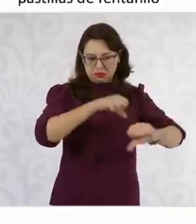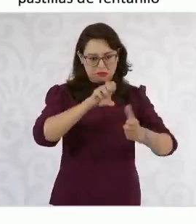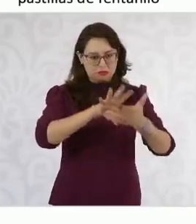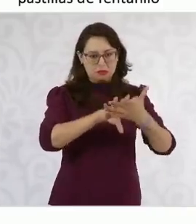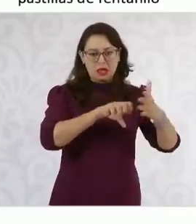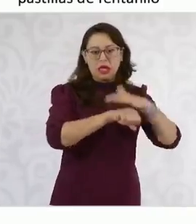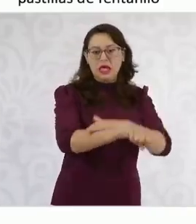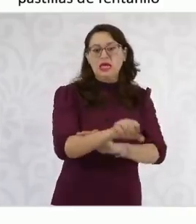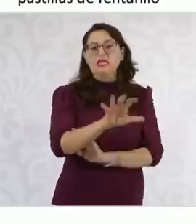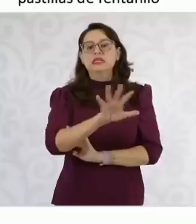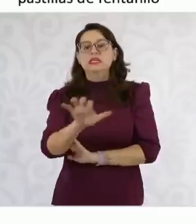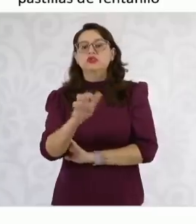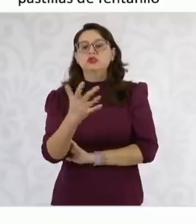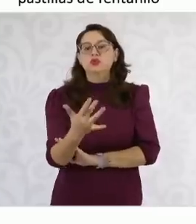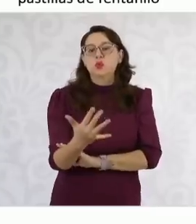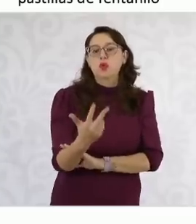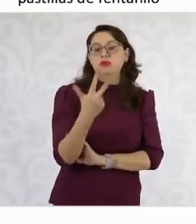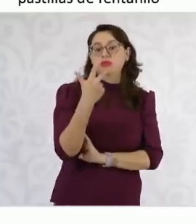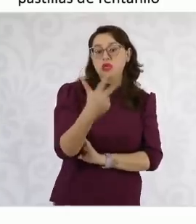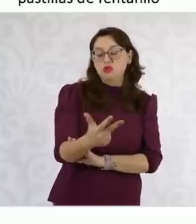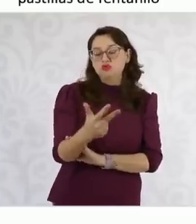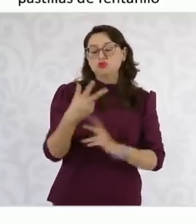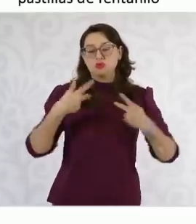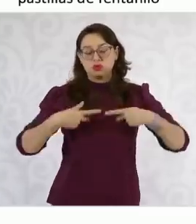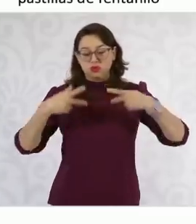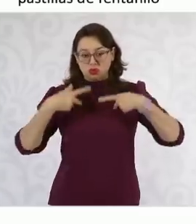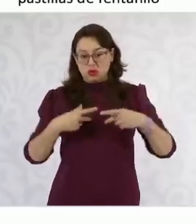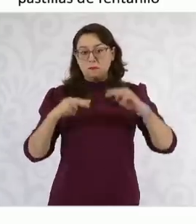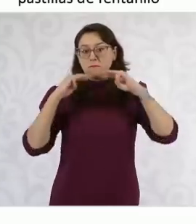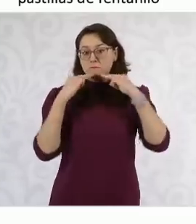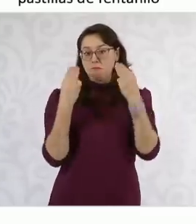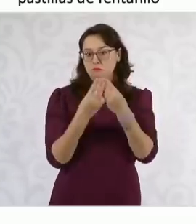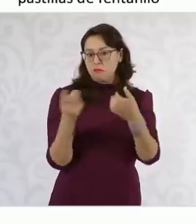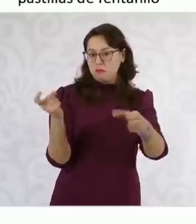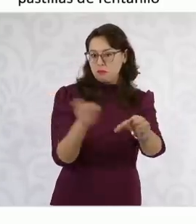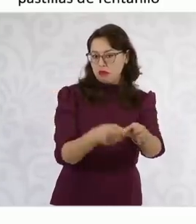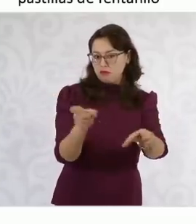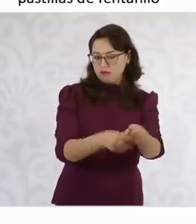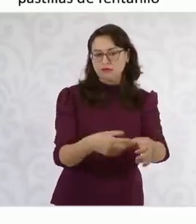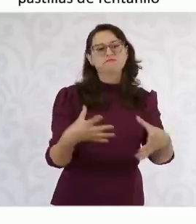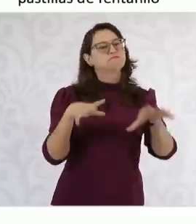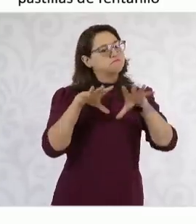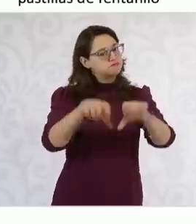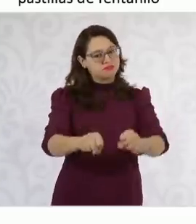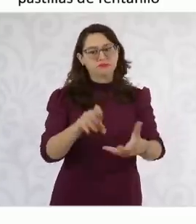personas que formaban parte de células delictivas se han asegurado más de 400 vehículos varios de